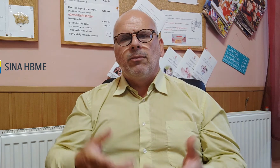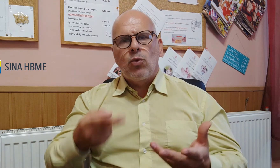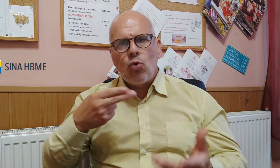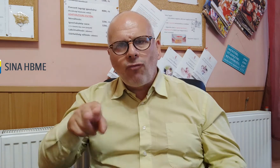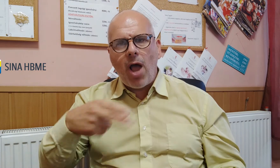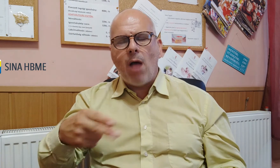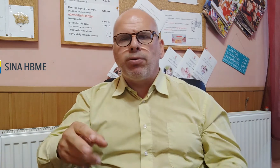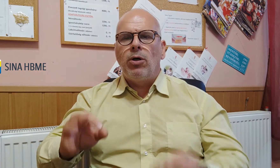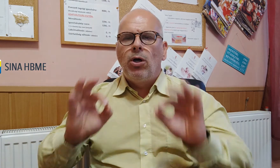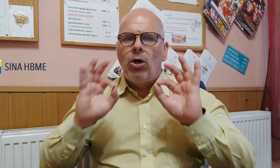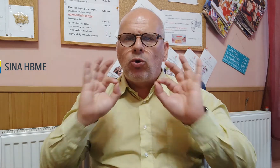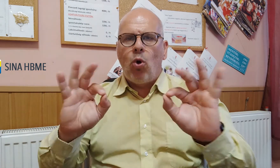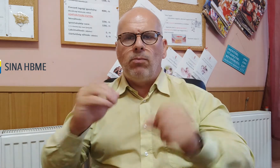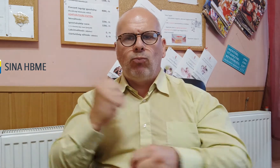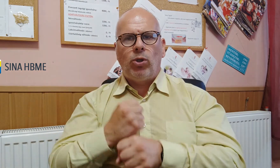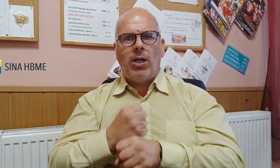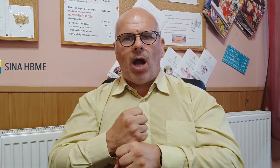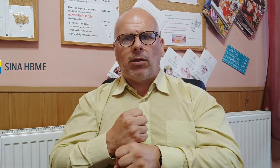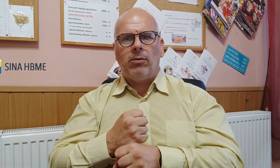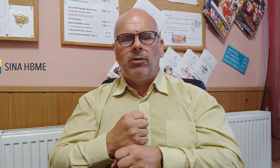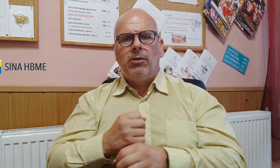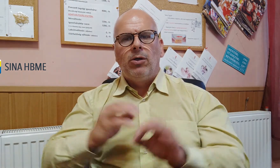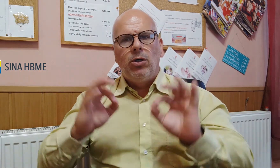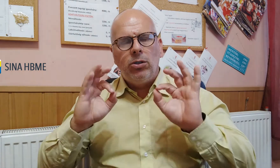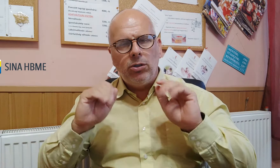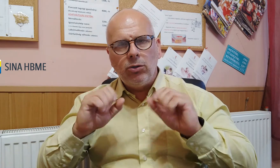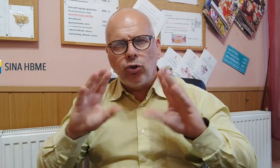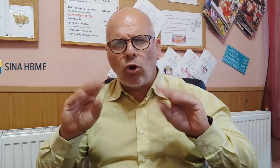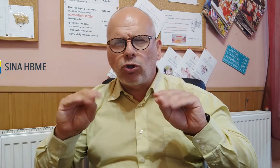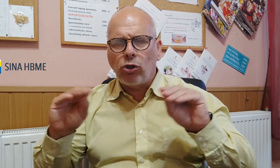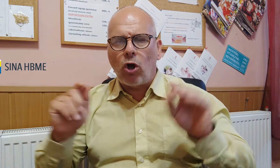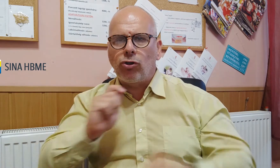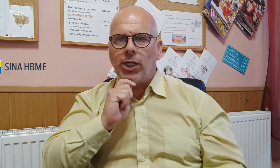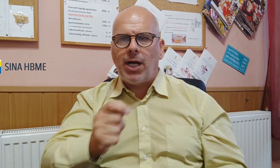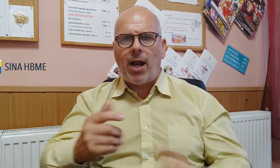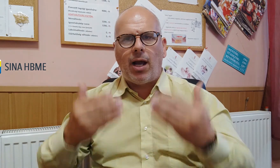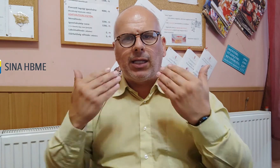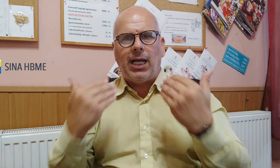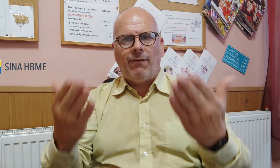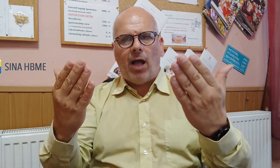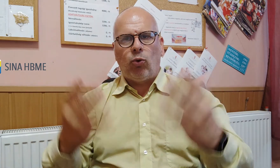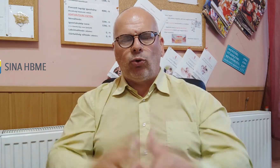További jó munkát, és sok sok sikert kívánunk